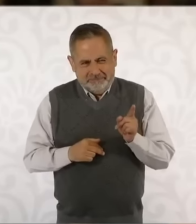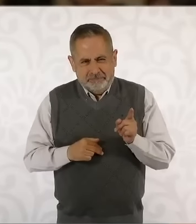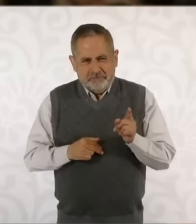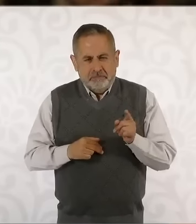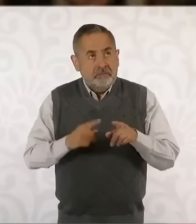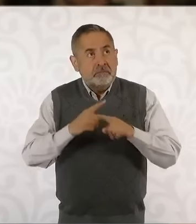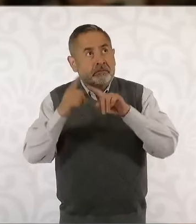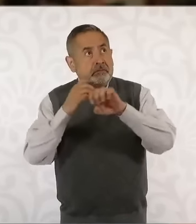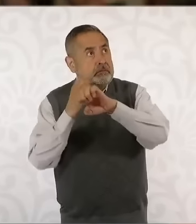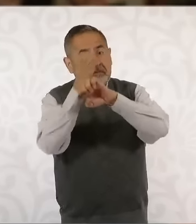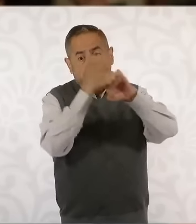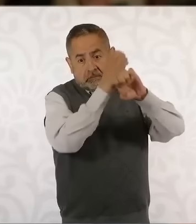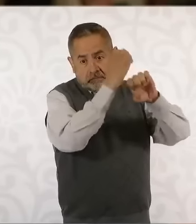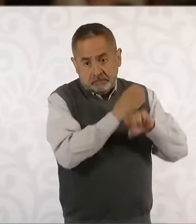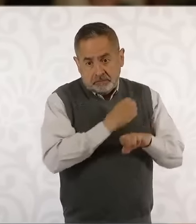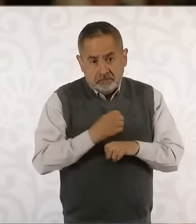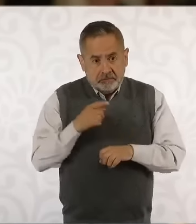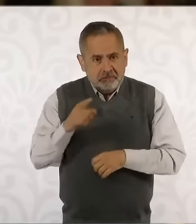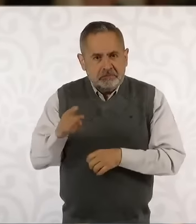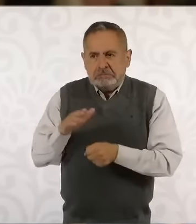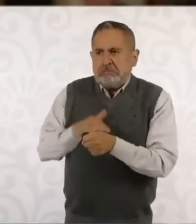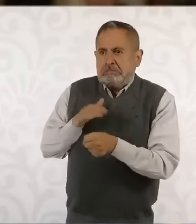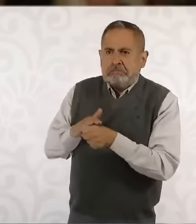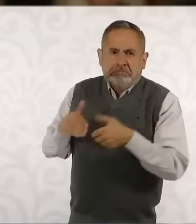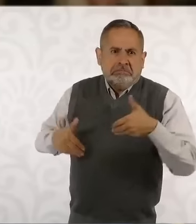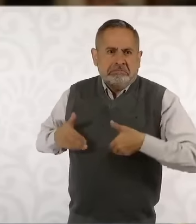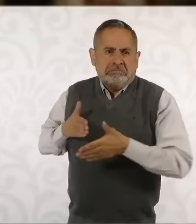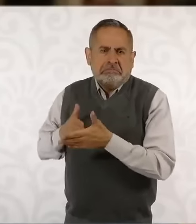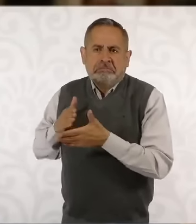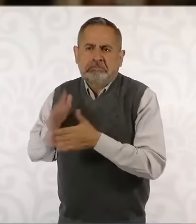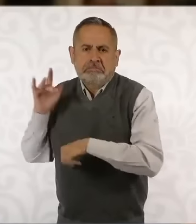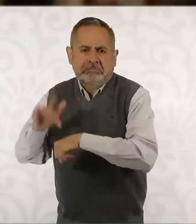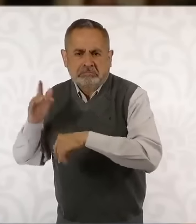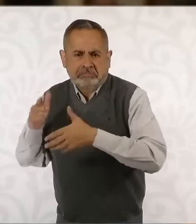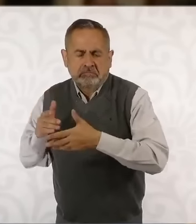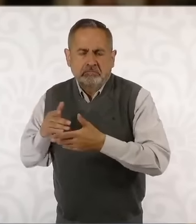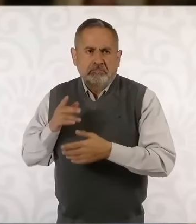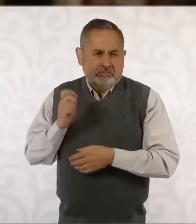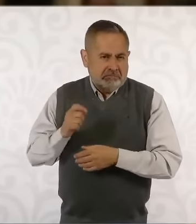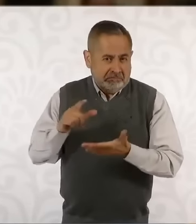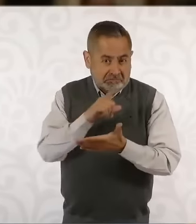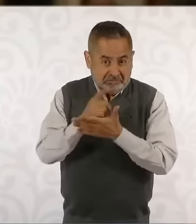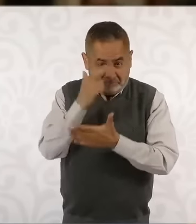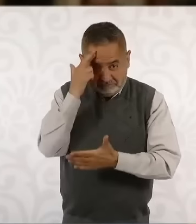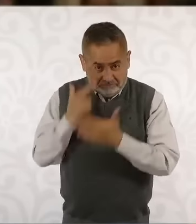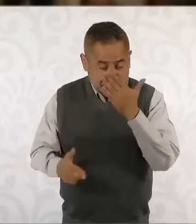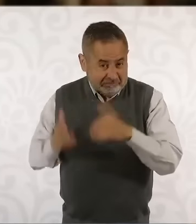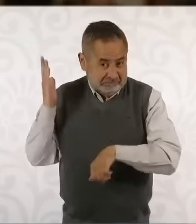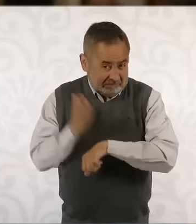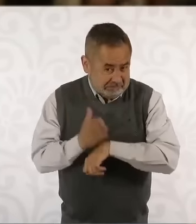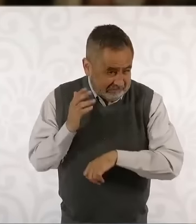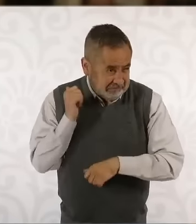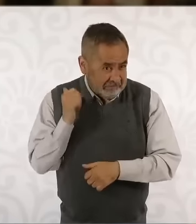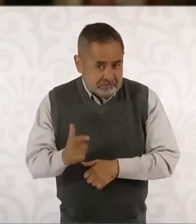estados esta este acoso si está eh catalogado como delito penal. ¿Se puede hacer una eh además de la